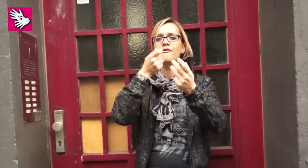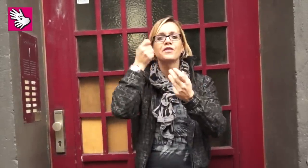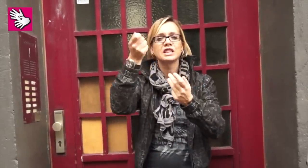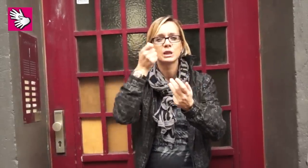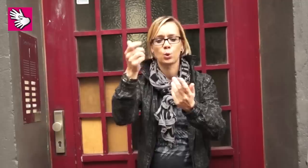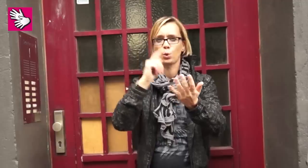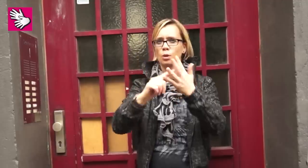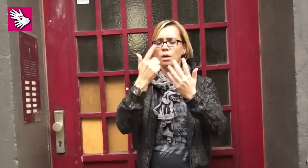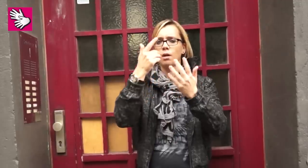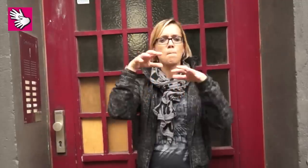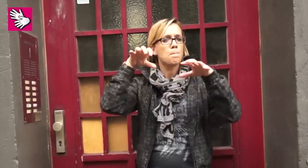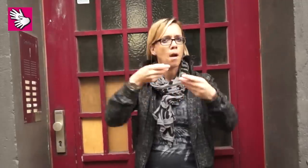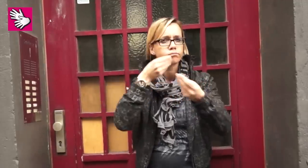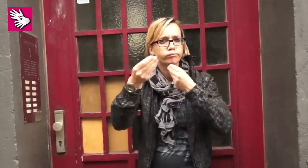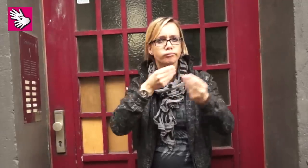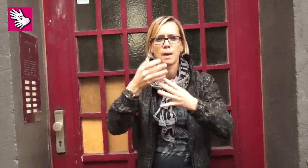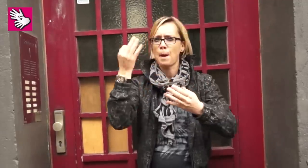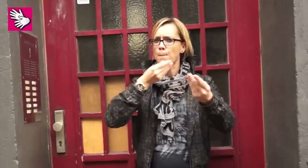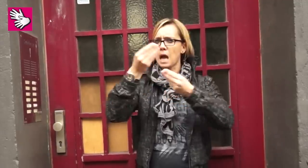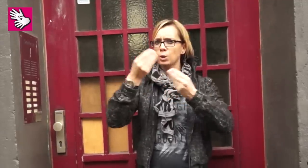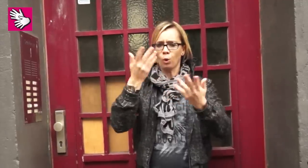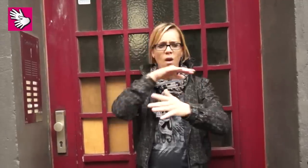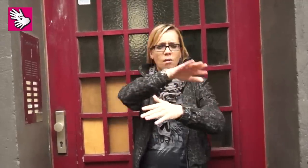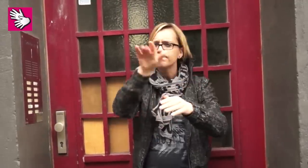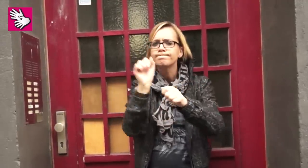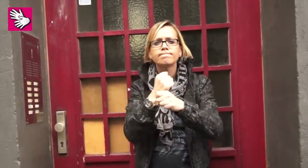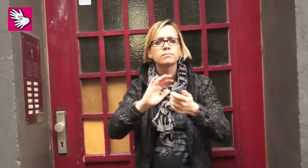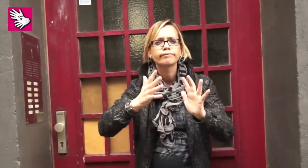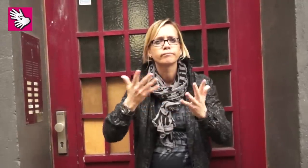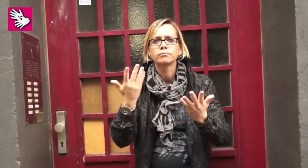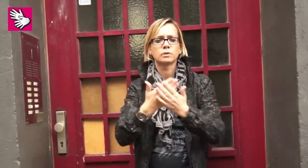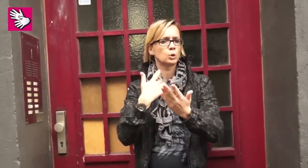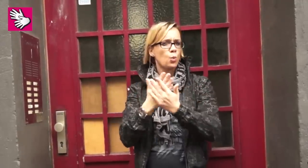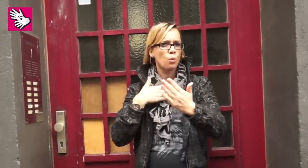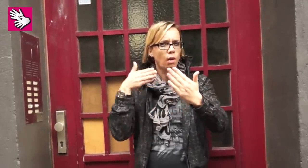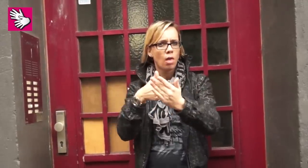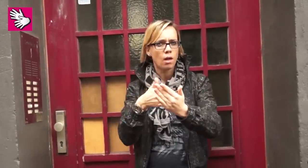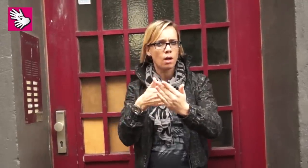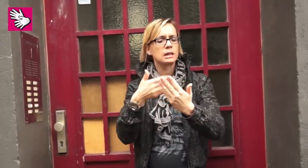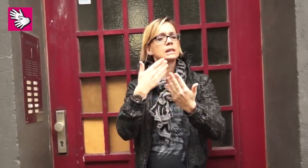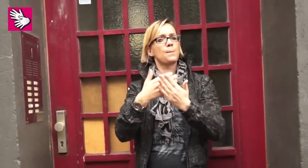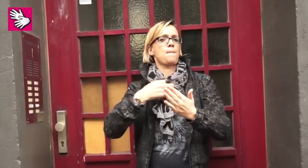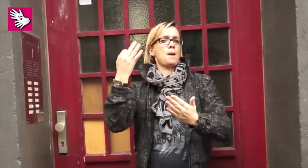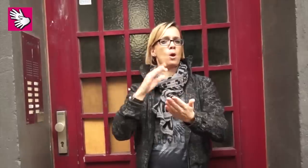bei Versicherungen oder bei der Bank stoße ich auf große Barrieren, weil die Beteiligten keine Gebärdensprache können. Dafür brauche ich Gebärdensprachdolmetscher.